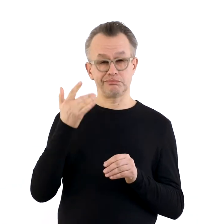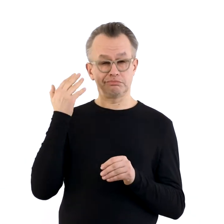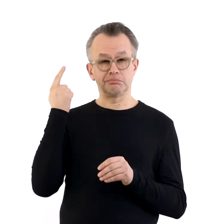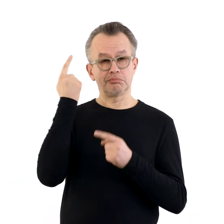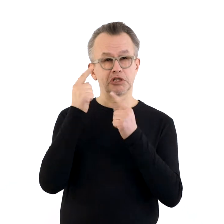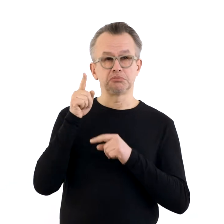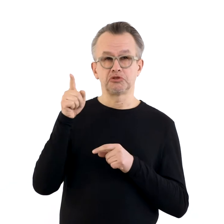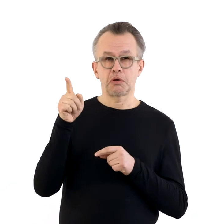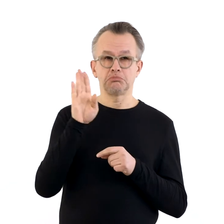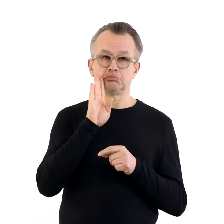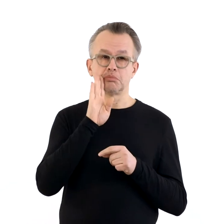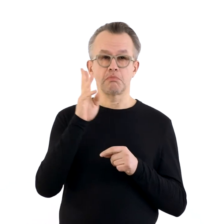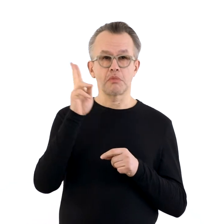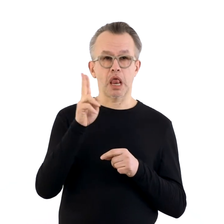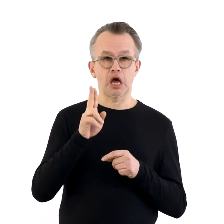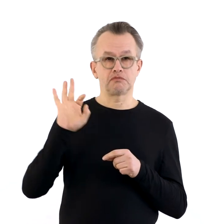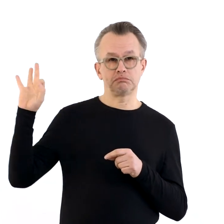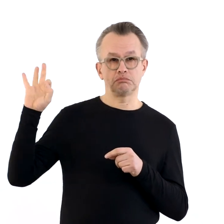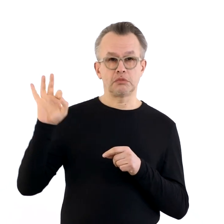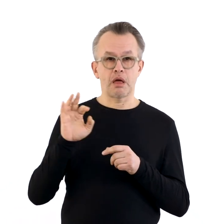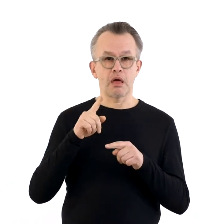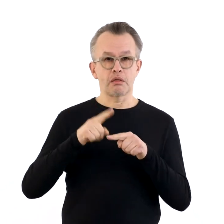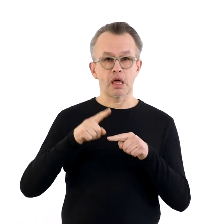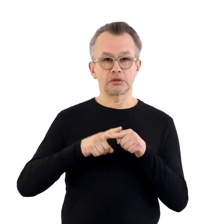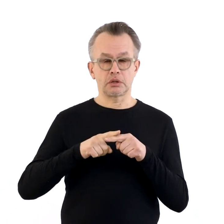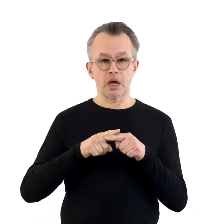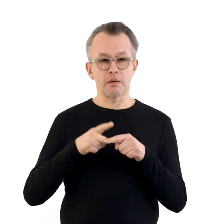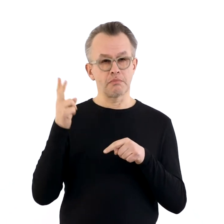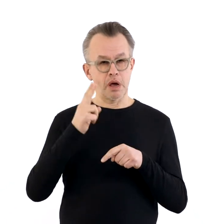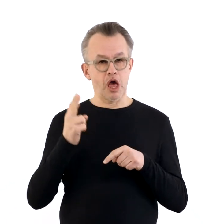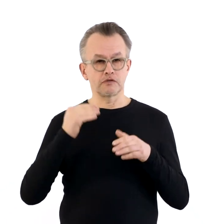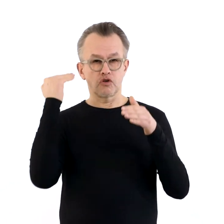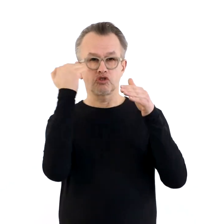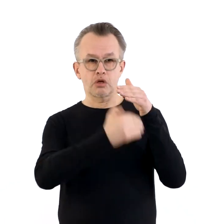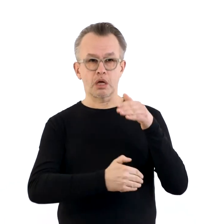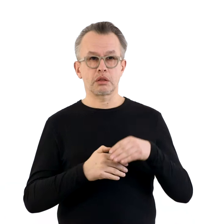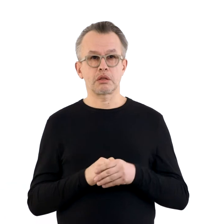Przez długi czas było traktowane jako odbicie greckiego malarstwa ściennego.